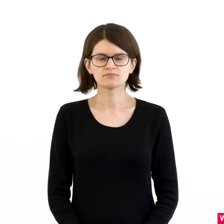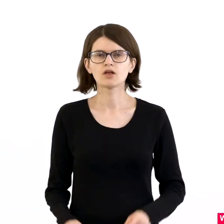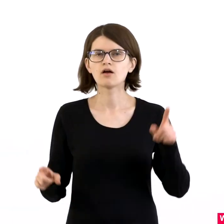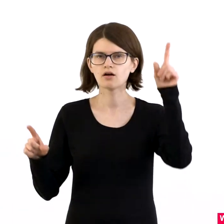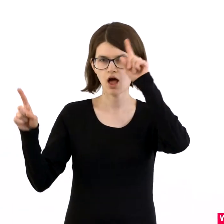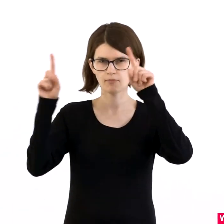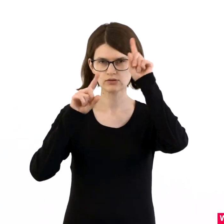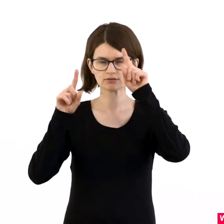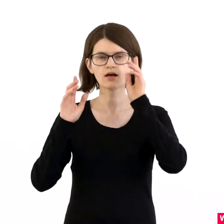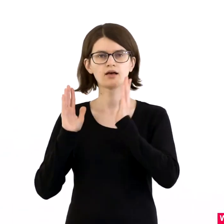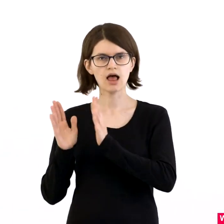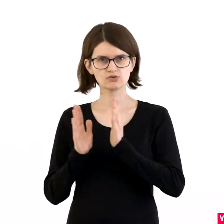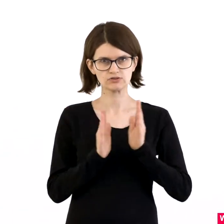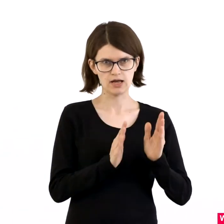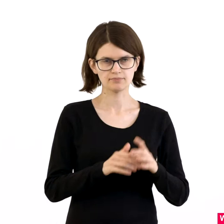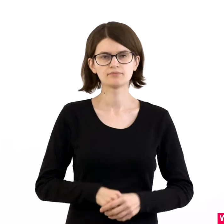Kompozycja klasyczna